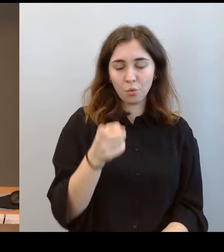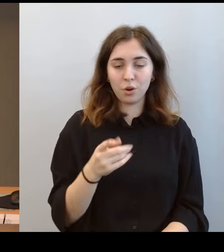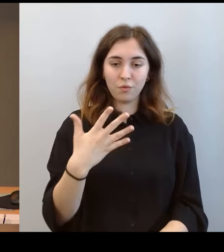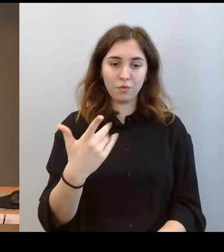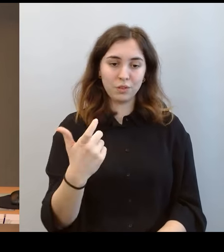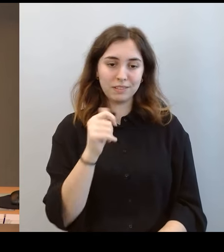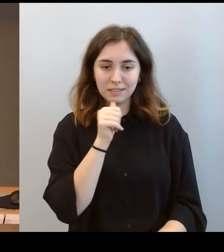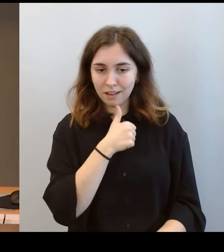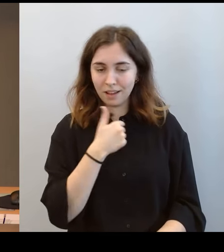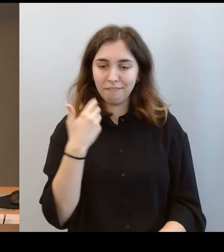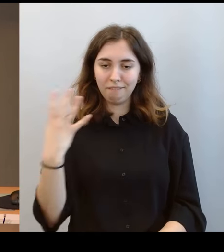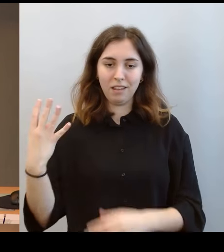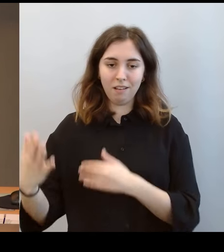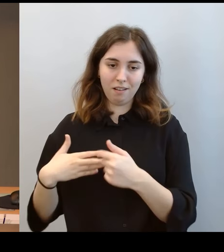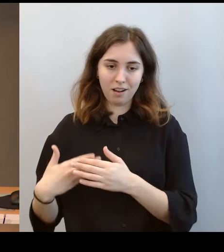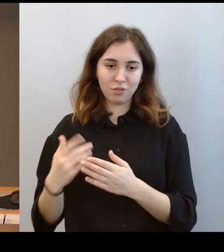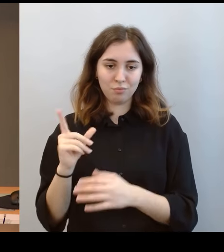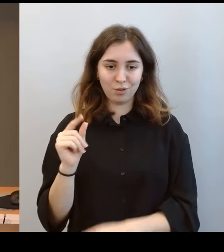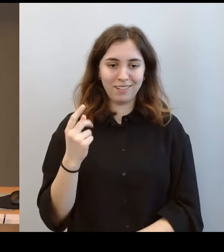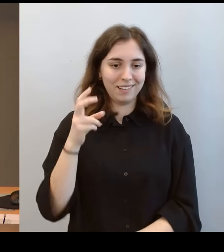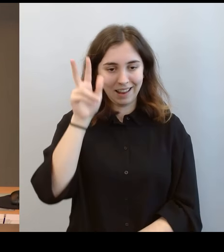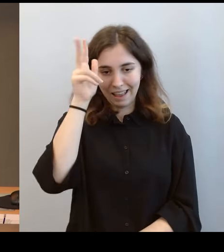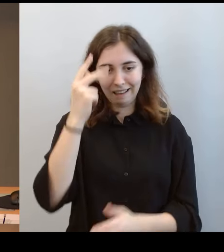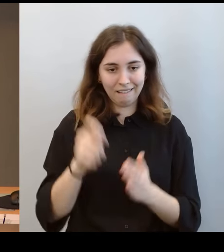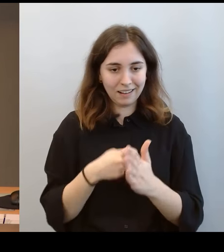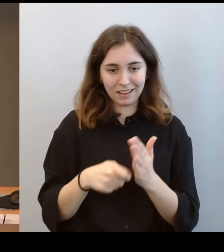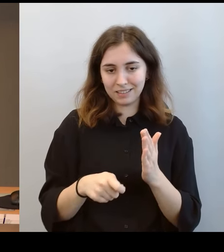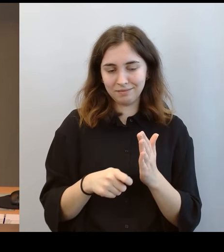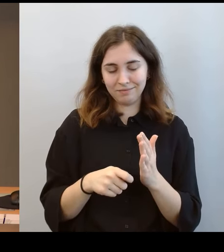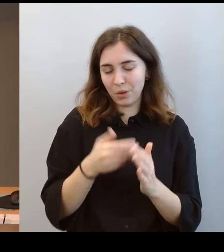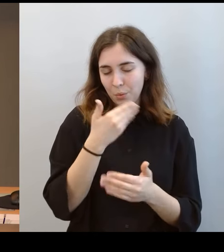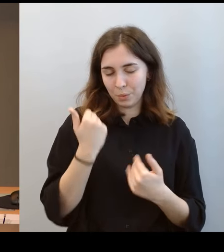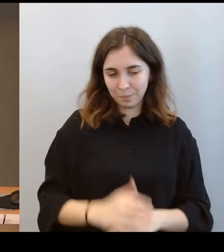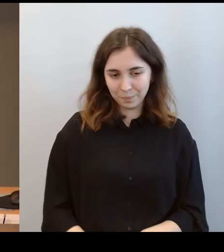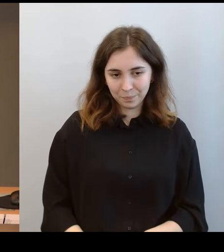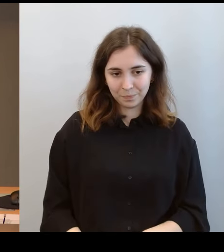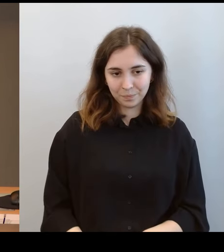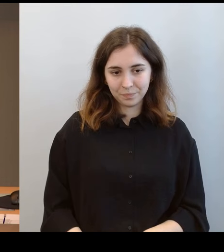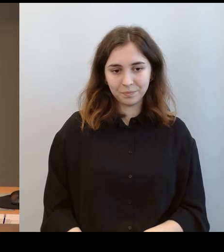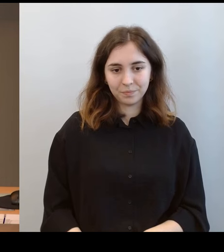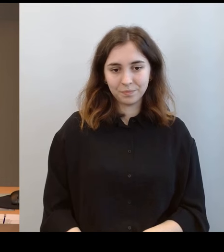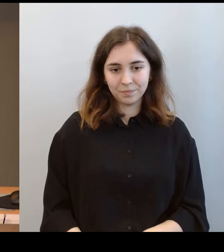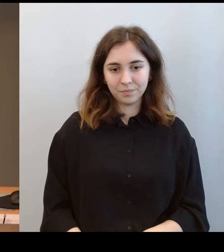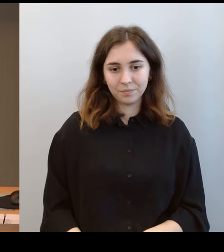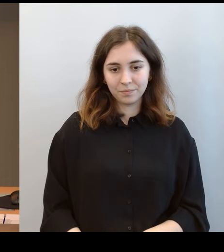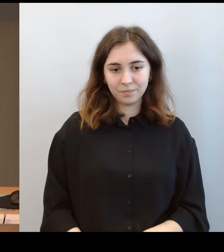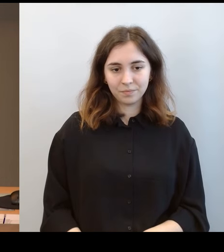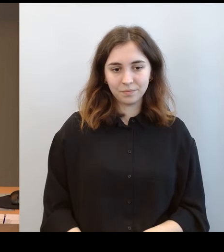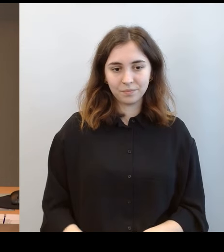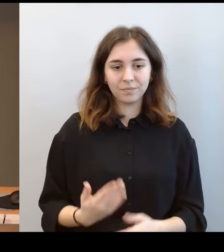Herr Gläser nicht gewählt. Die Wahl von zwei Mitgliedern des Präsidiums des Abgeordnetenhauses.